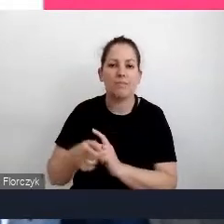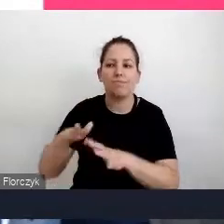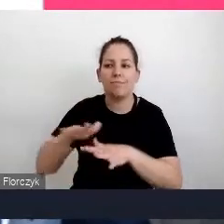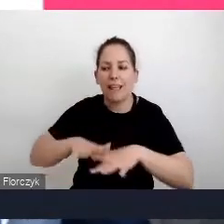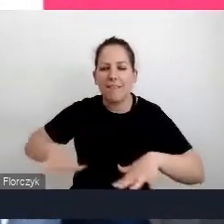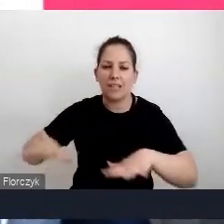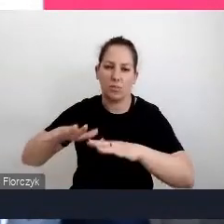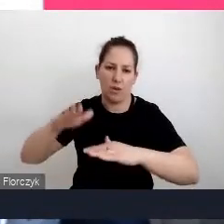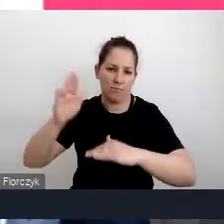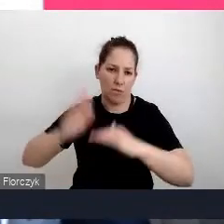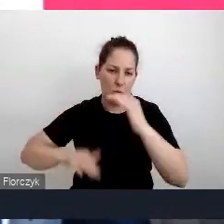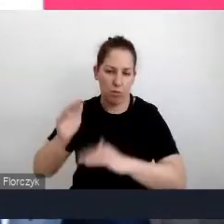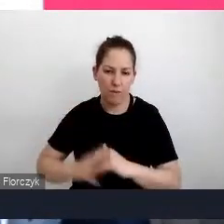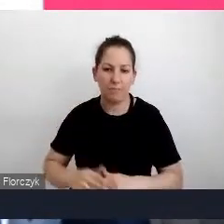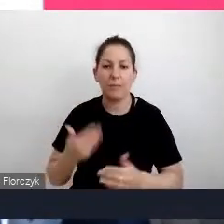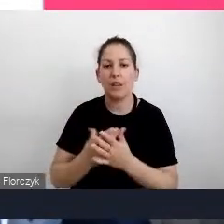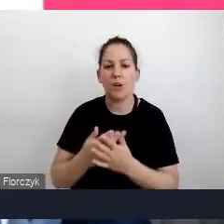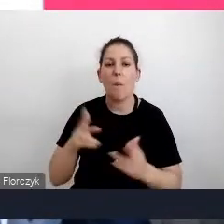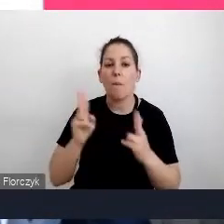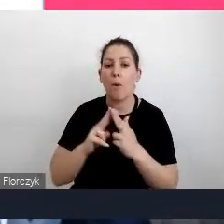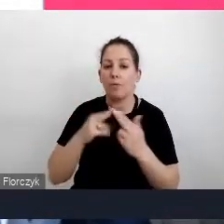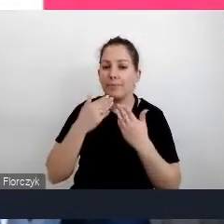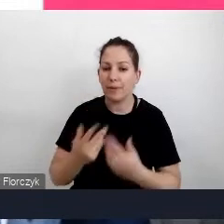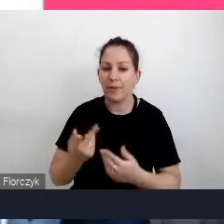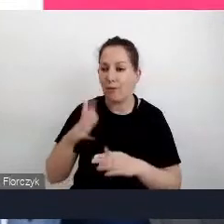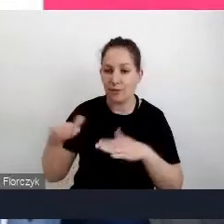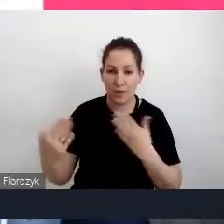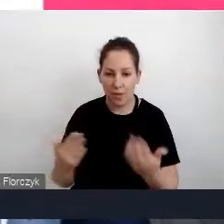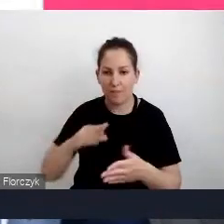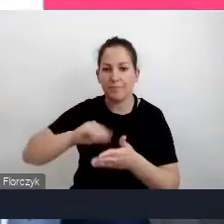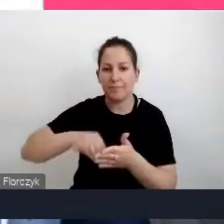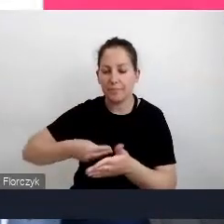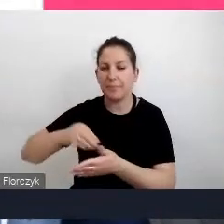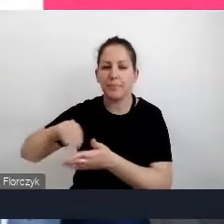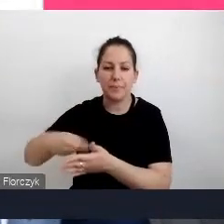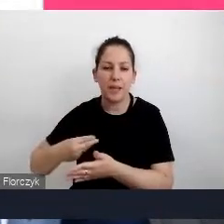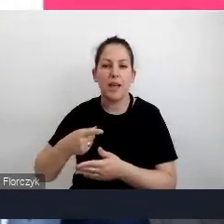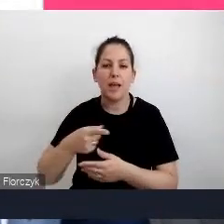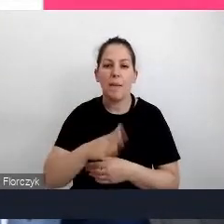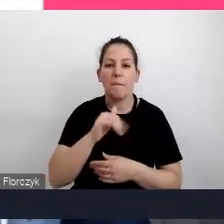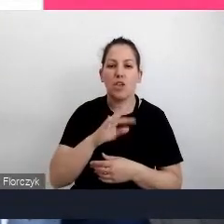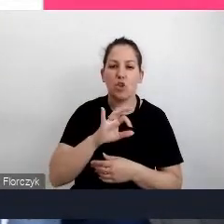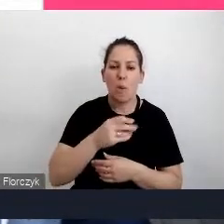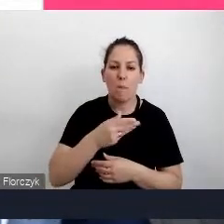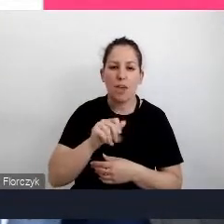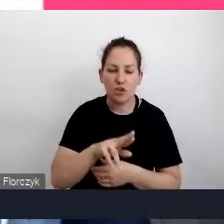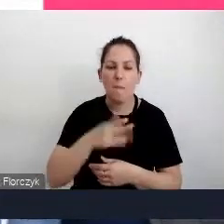Dlatego też w ramach porozumienia trójstronnego podpisanego pomiędzy Żytomierzem, Malagą, a Płockiem,